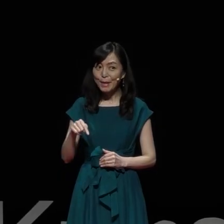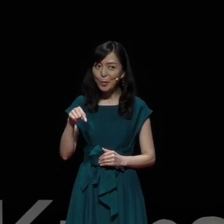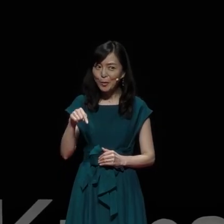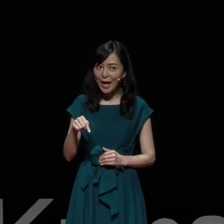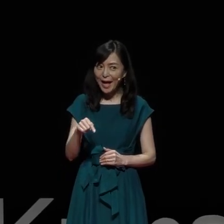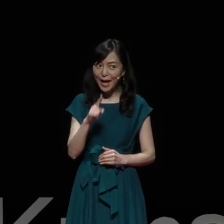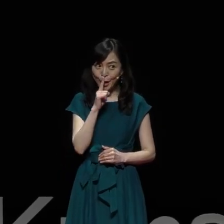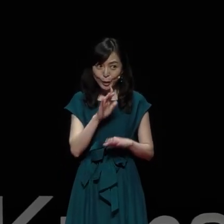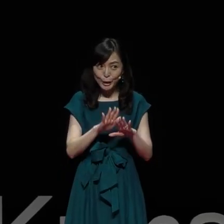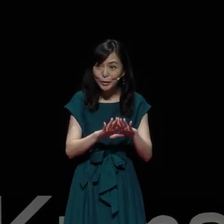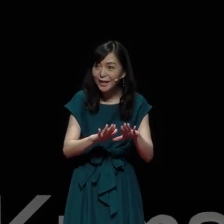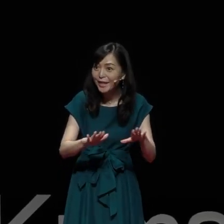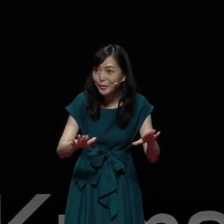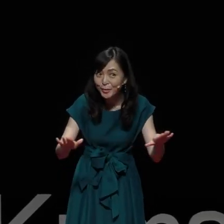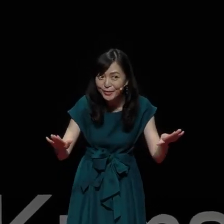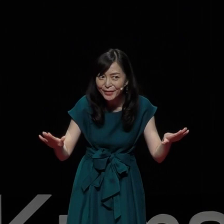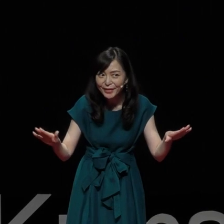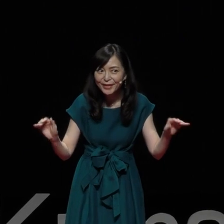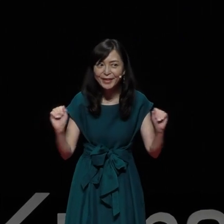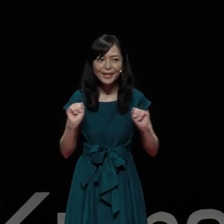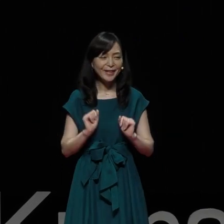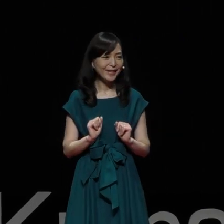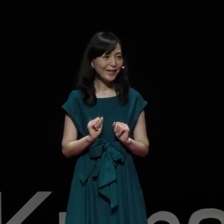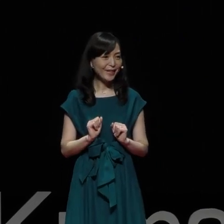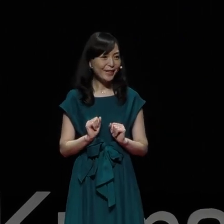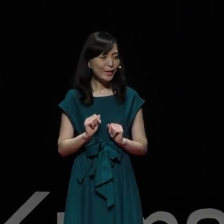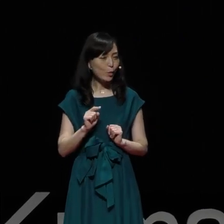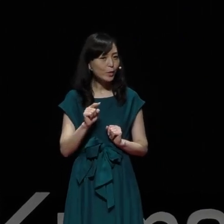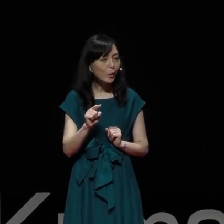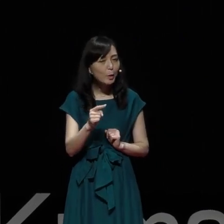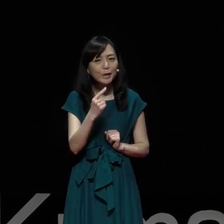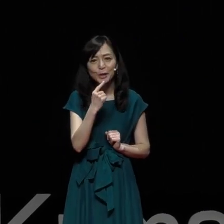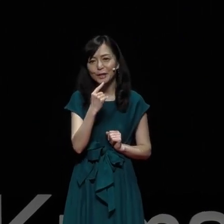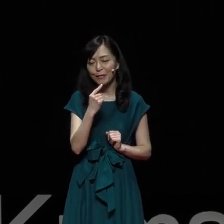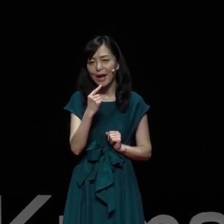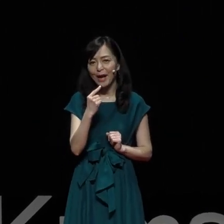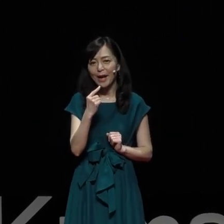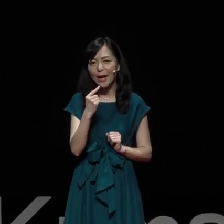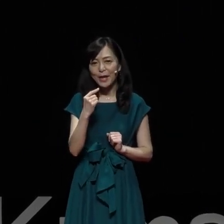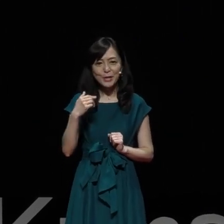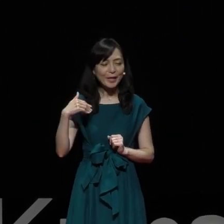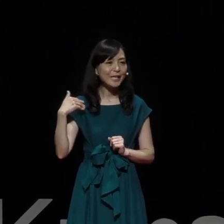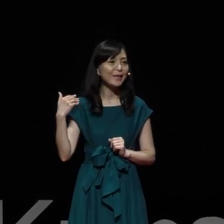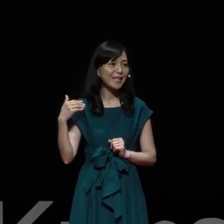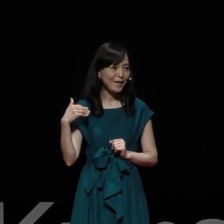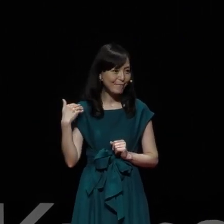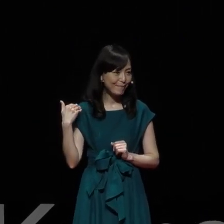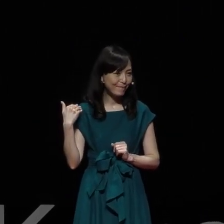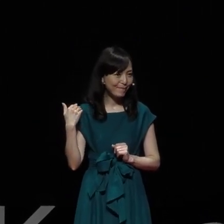¿El ambiente esta silencioso ahora? Incluso esas cosas, no las puedo saber.